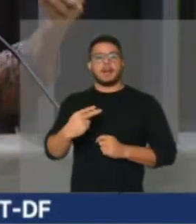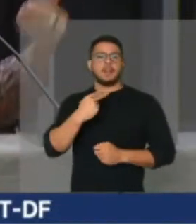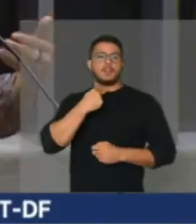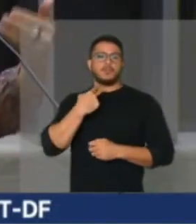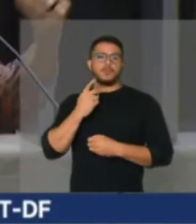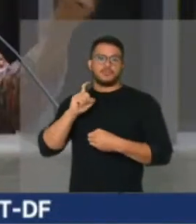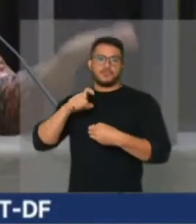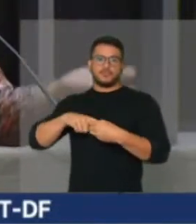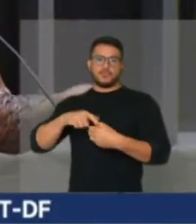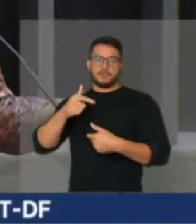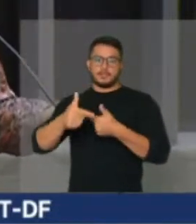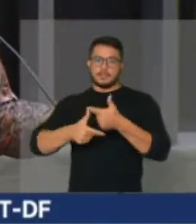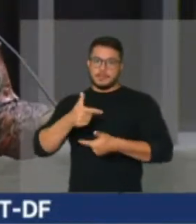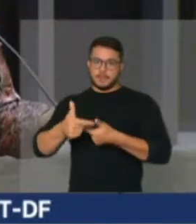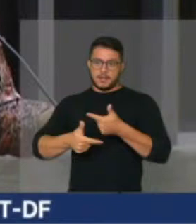RETORNAR A PARTIR DE UMA CONSULTA MÉDICA QUE NÃO É